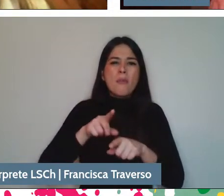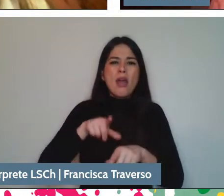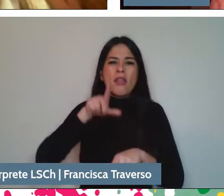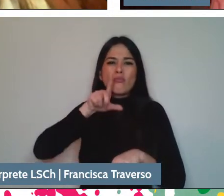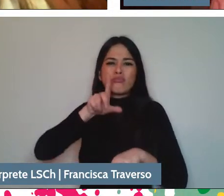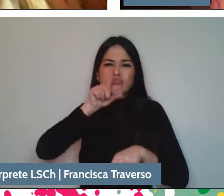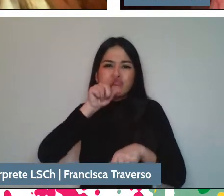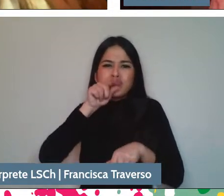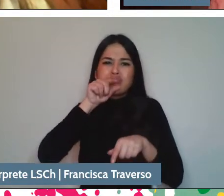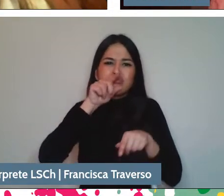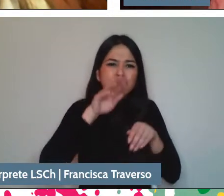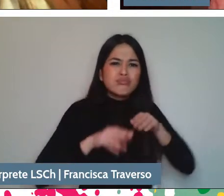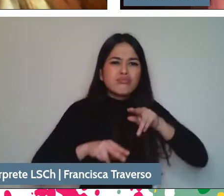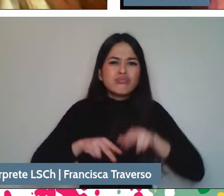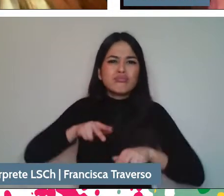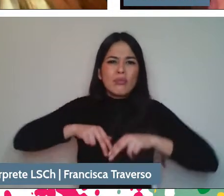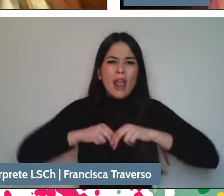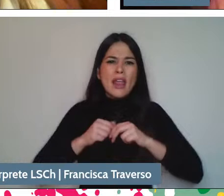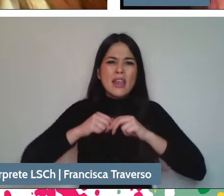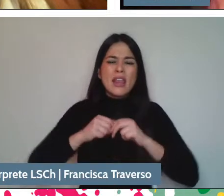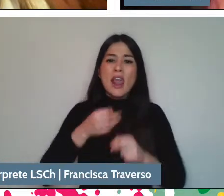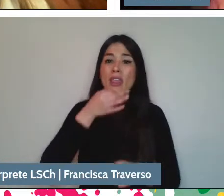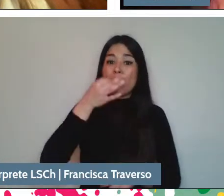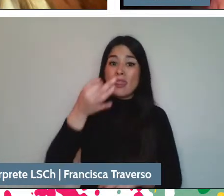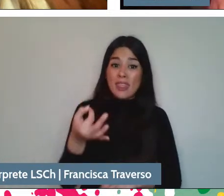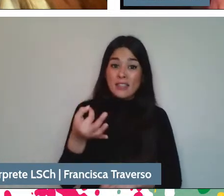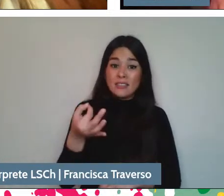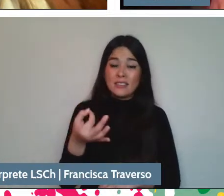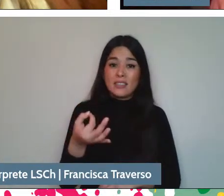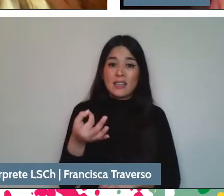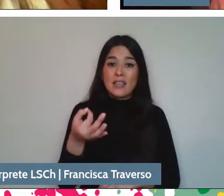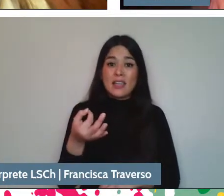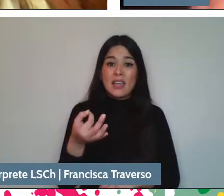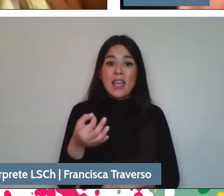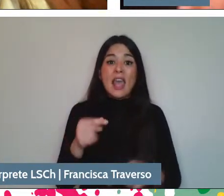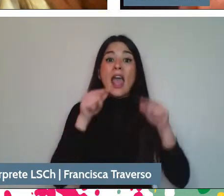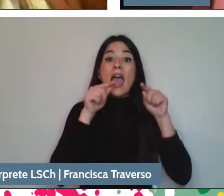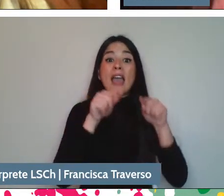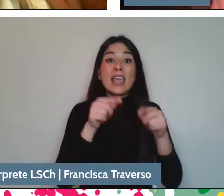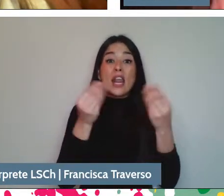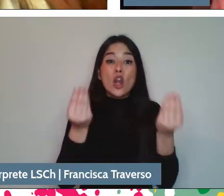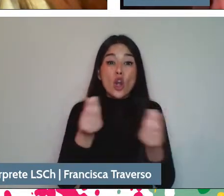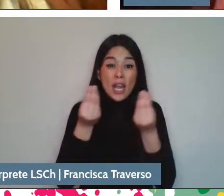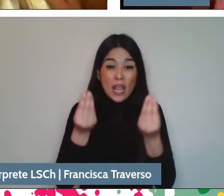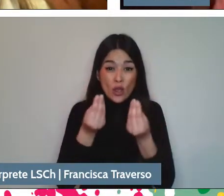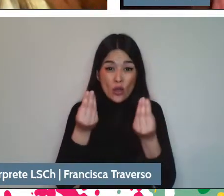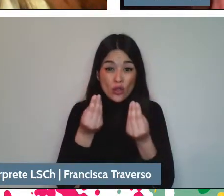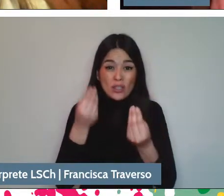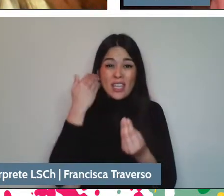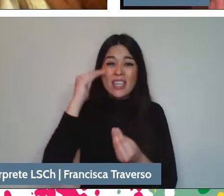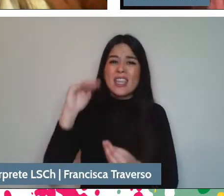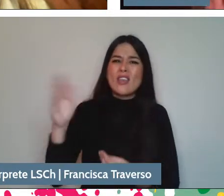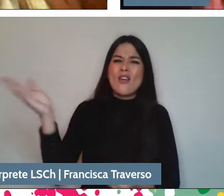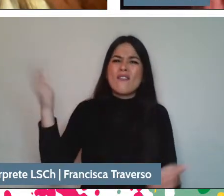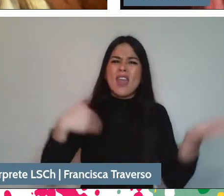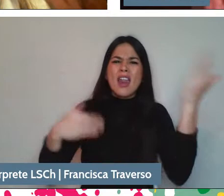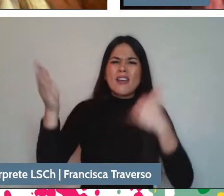y les decía, por ejemplo: "Niñito, aquí está lo rico". Entonces, los niñitos llegaban corriendo a comer eso: "Ay, qué rico". ¿Me entiendes?